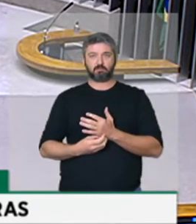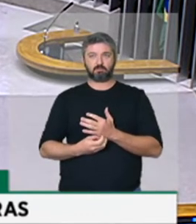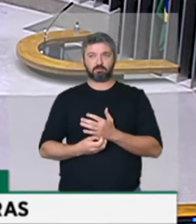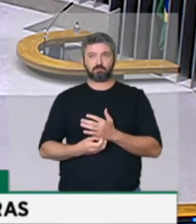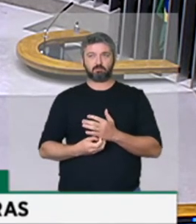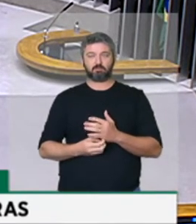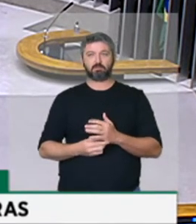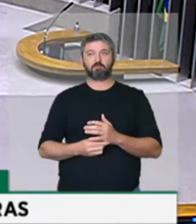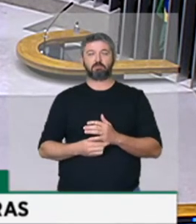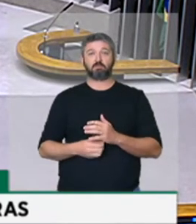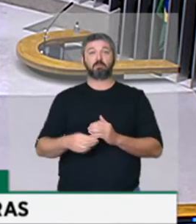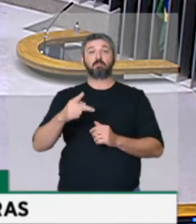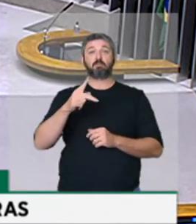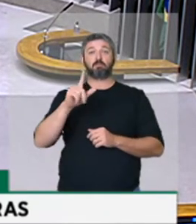JOSEILDO. DEPUTADO JOSEILDO NÃO ESTÁ PRESENTE, DEPUTADO